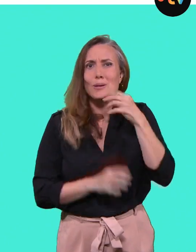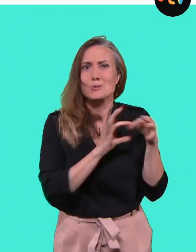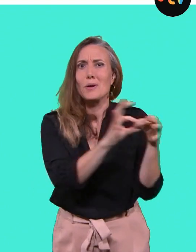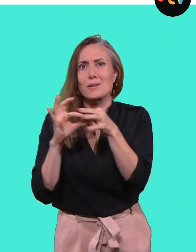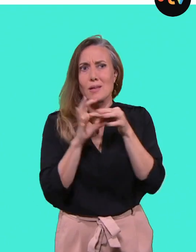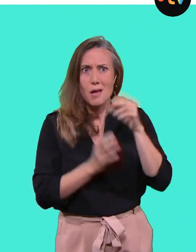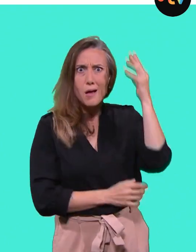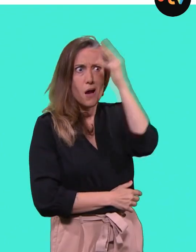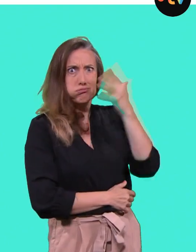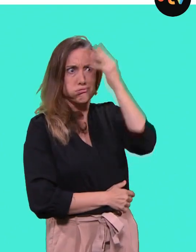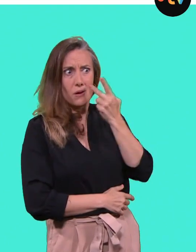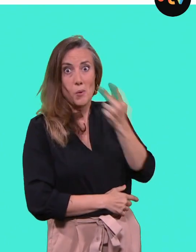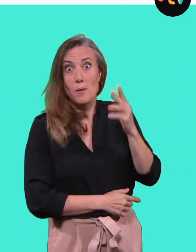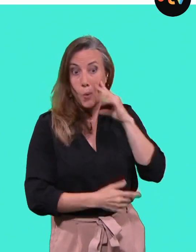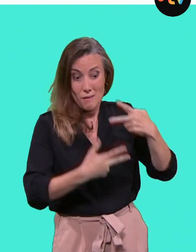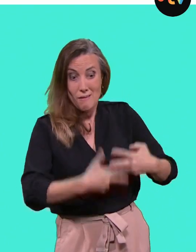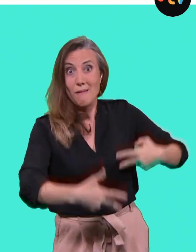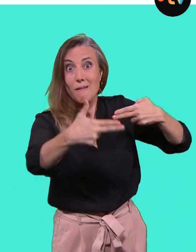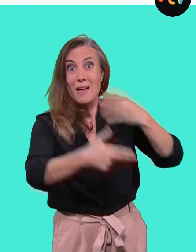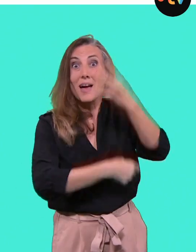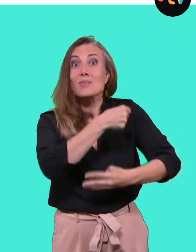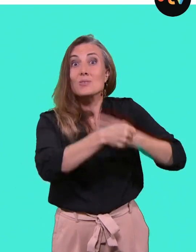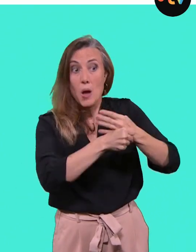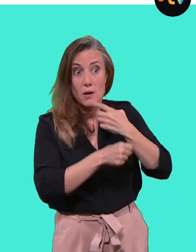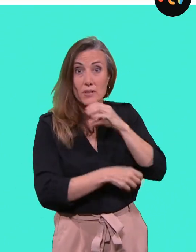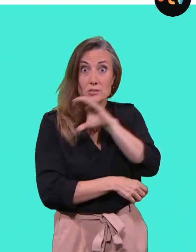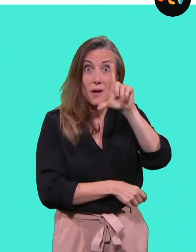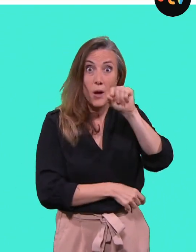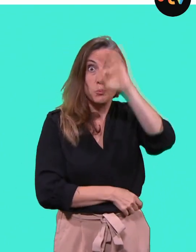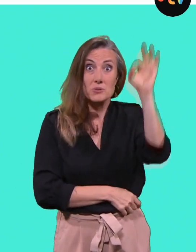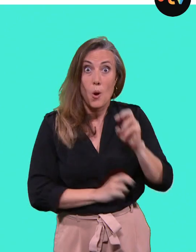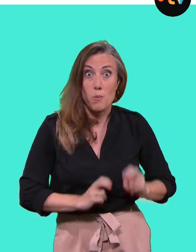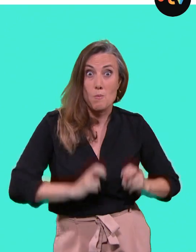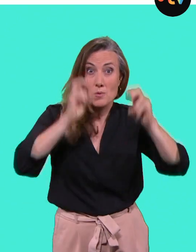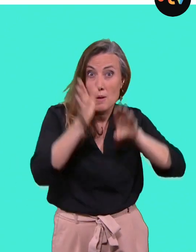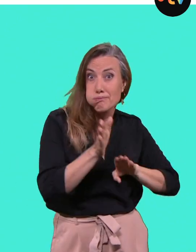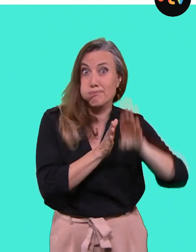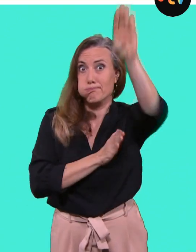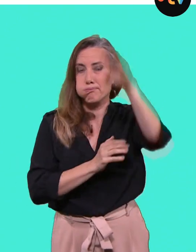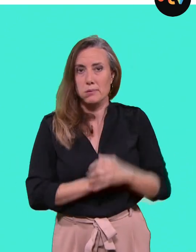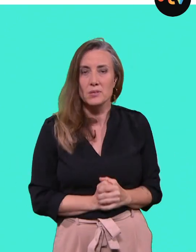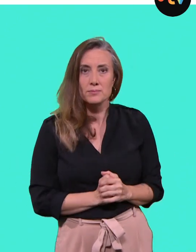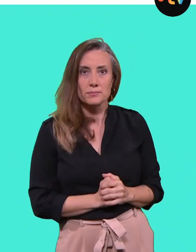Il inquiète les acteurs de la solidarité car il a augmenté de 120 % en quatre ans